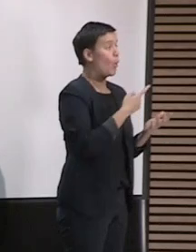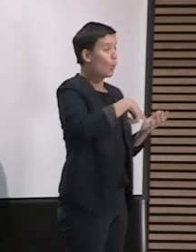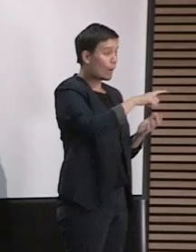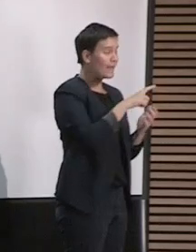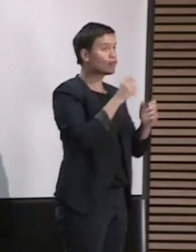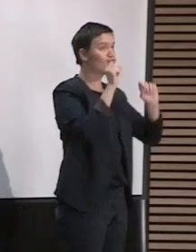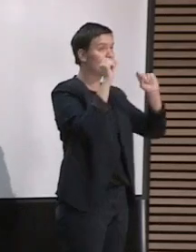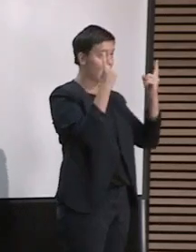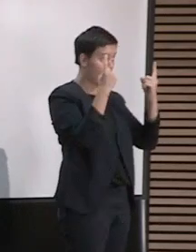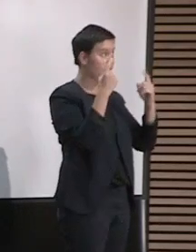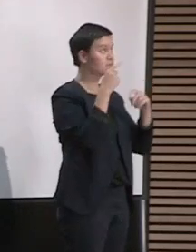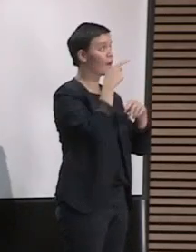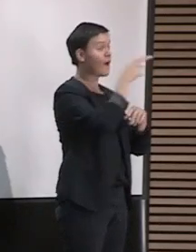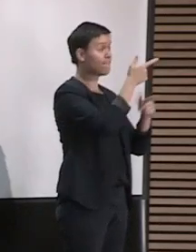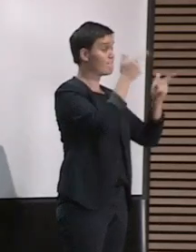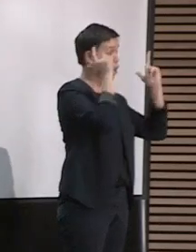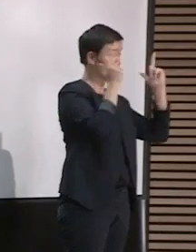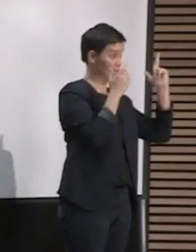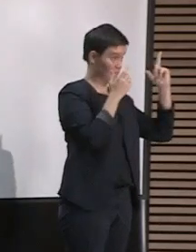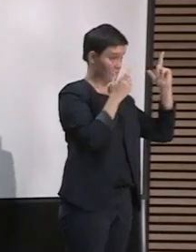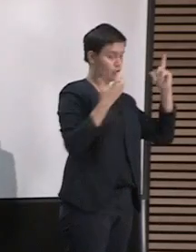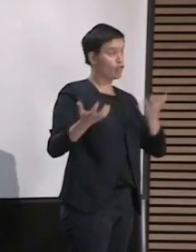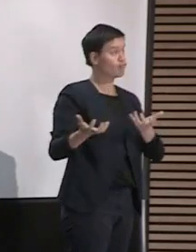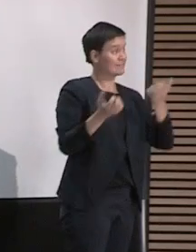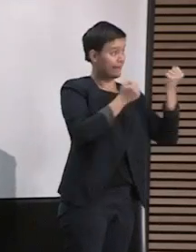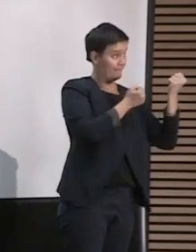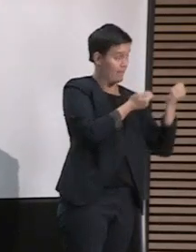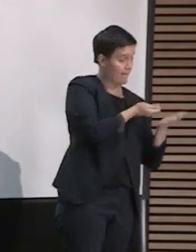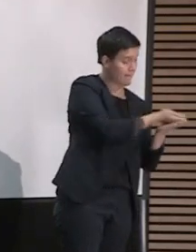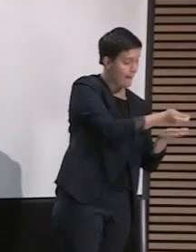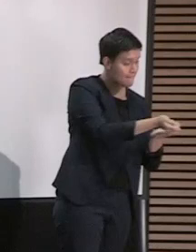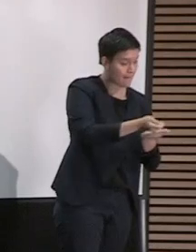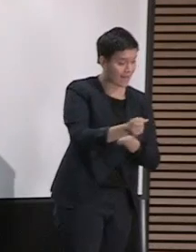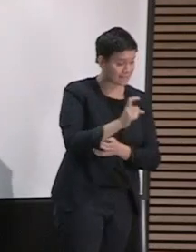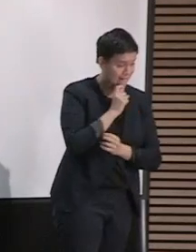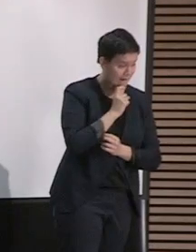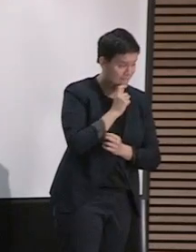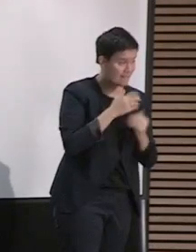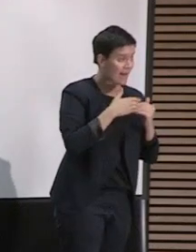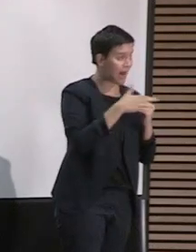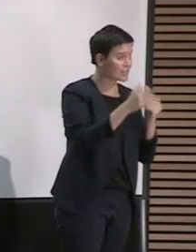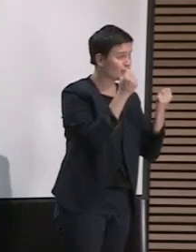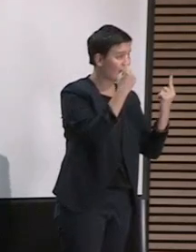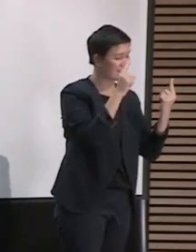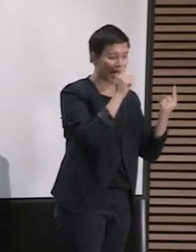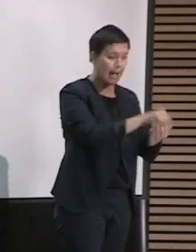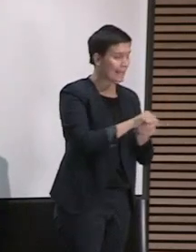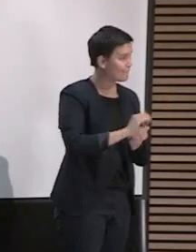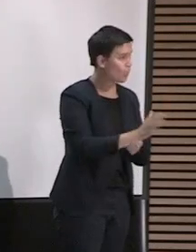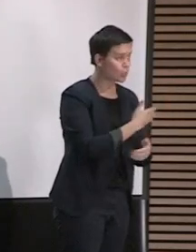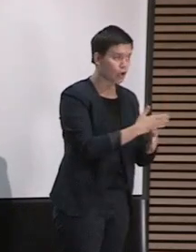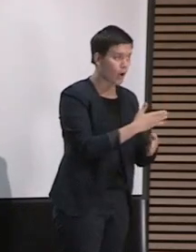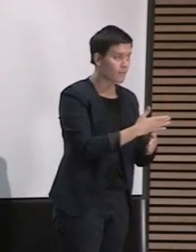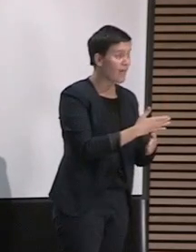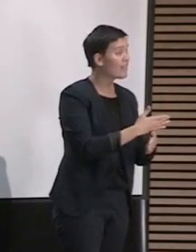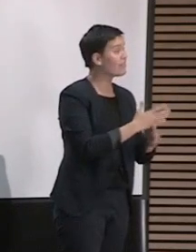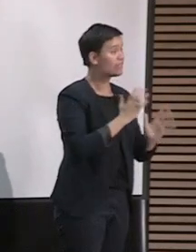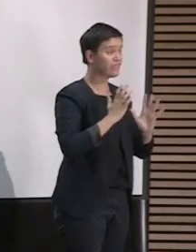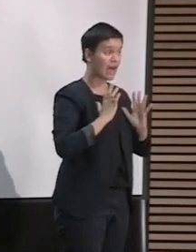whakariterite i a raatau ano.